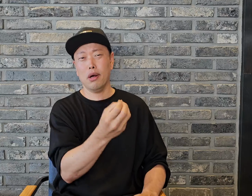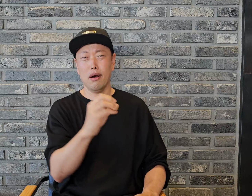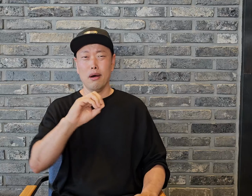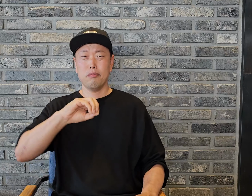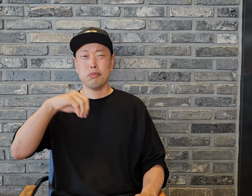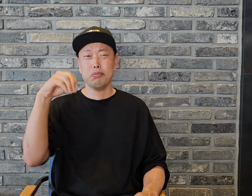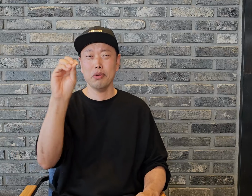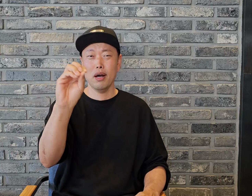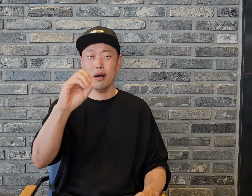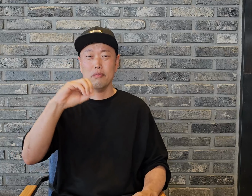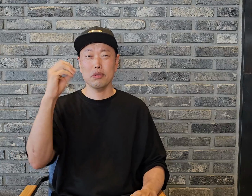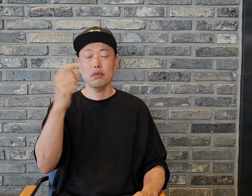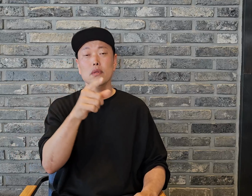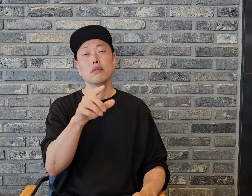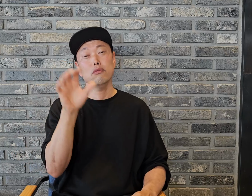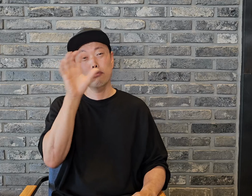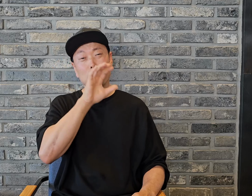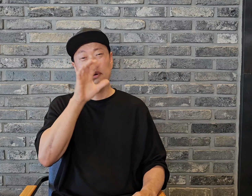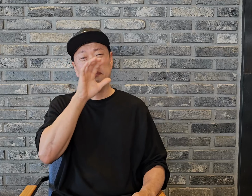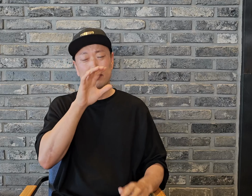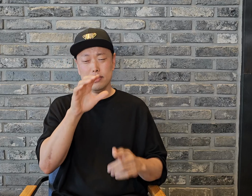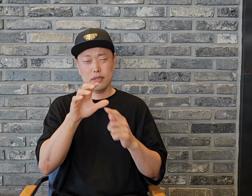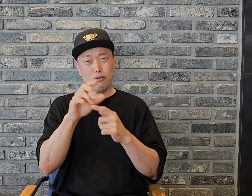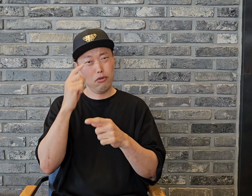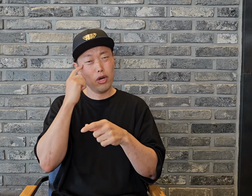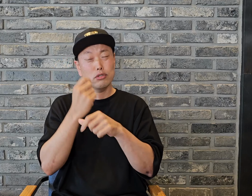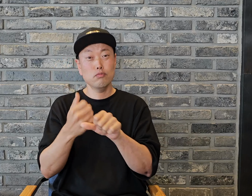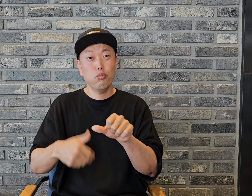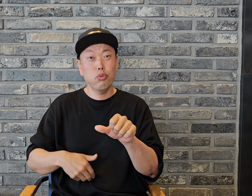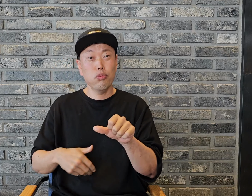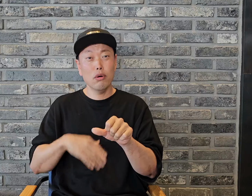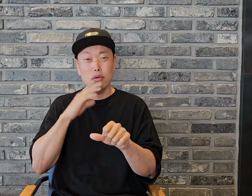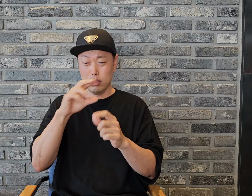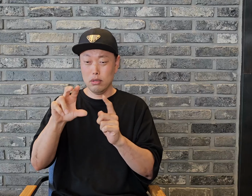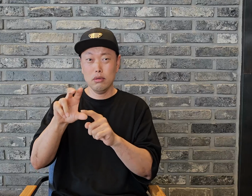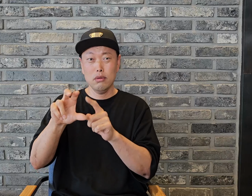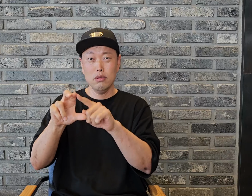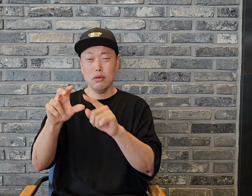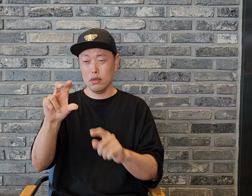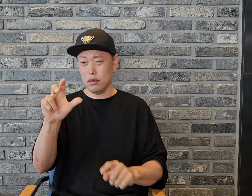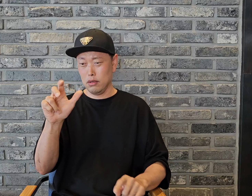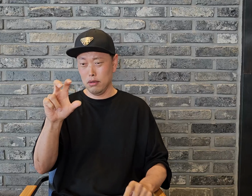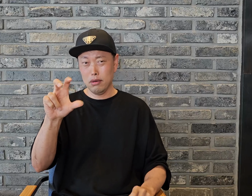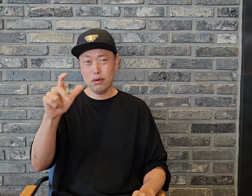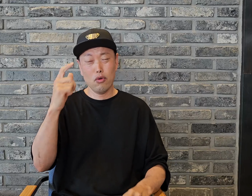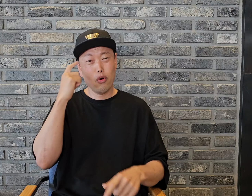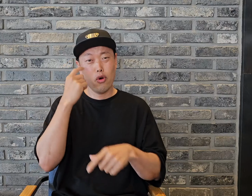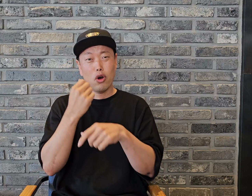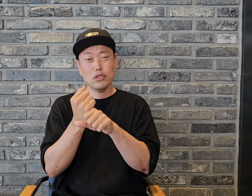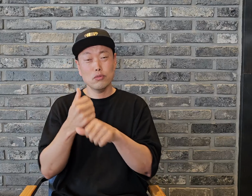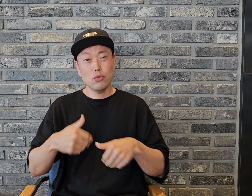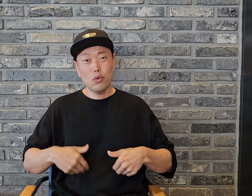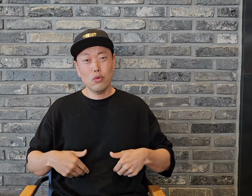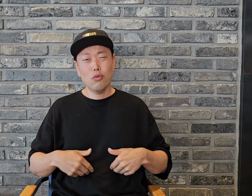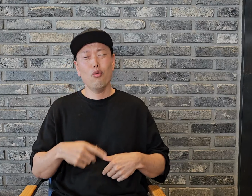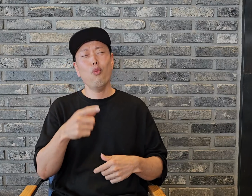チェンジアップの例。 それは練習しなければならないことです。 野球の勉強は必要だ。